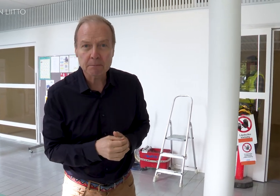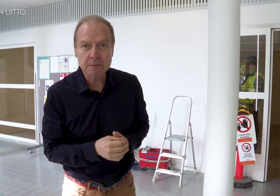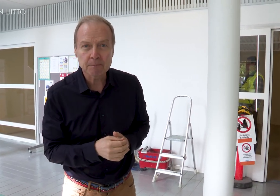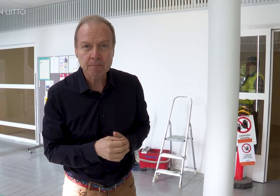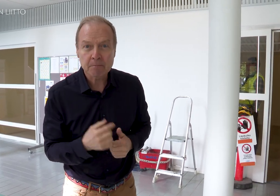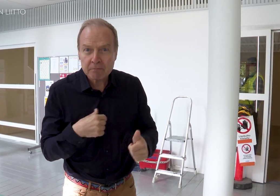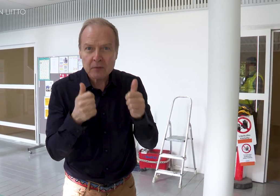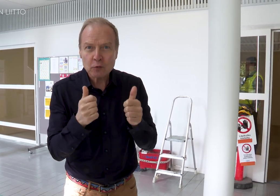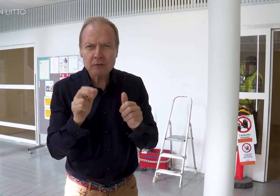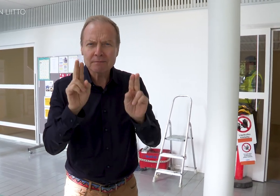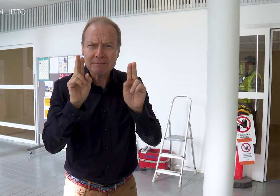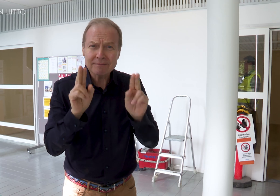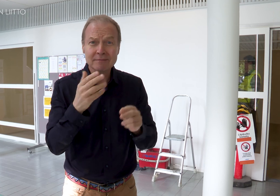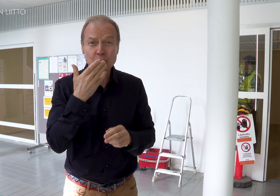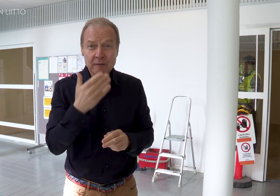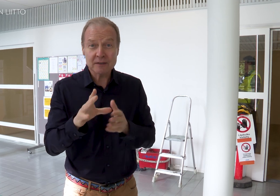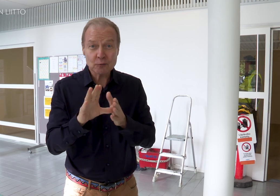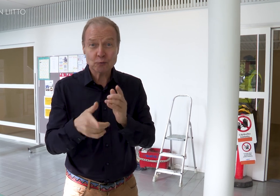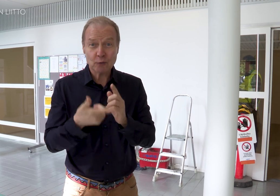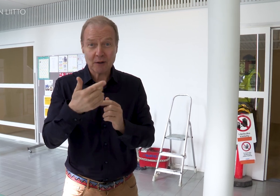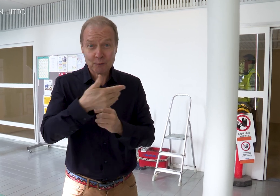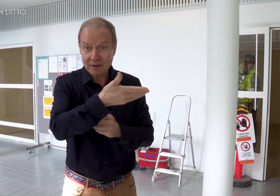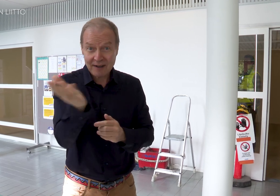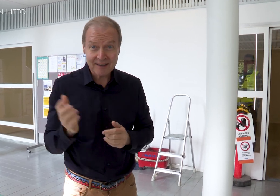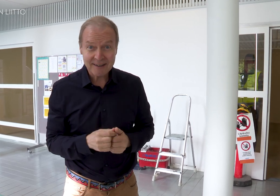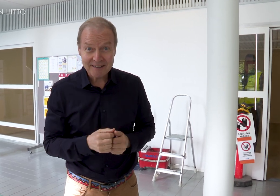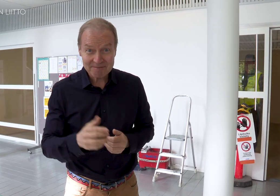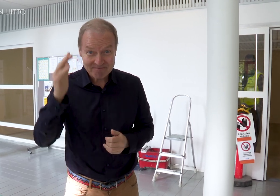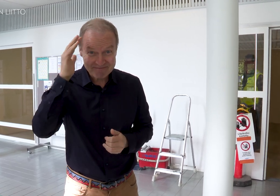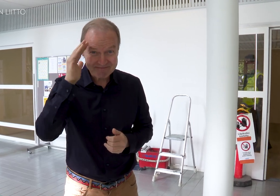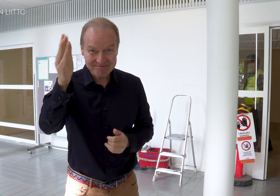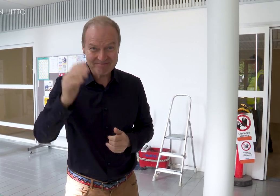Toivotan oikein hyvää syksyn alkua kaikille! Moikka!